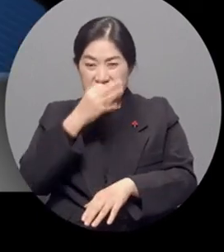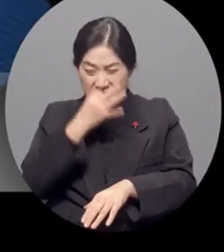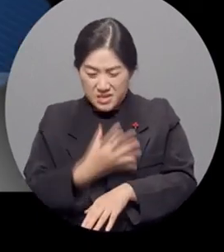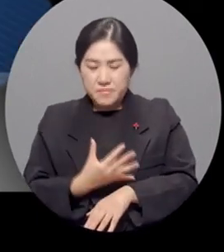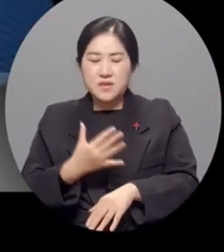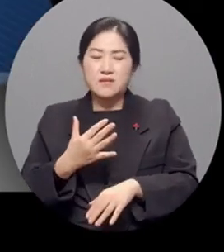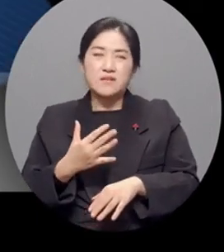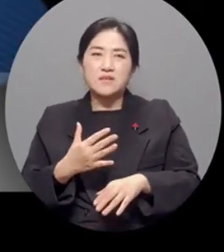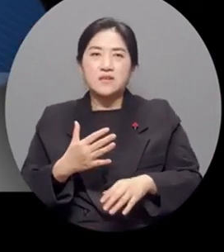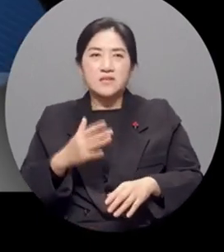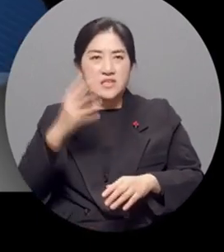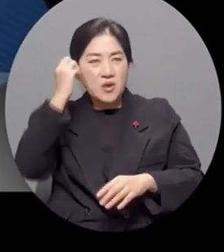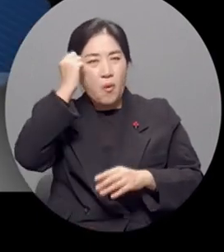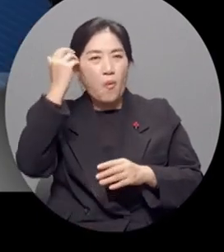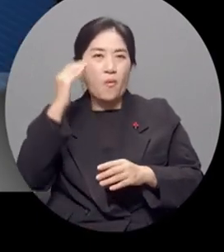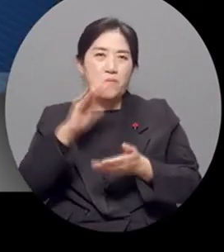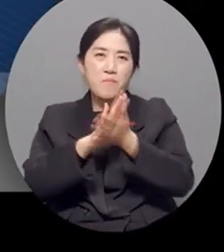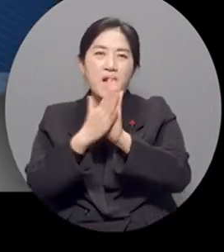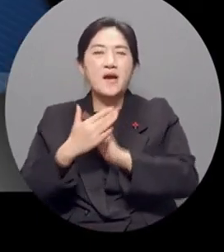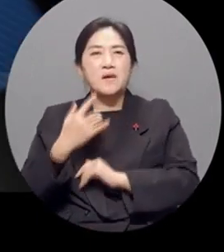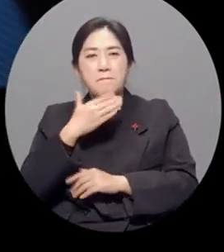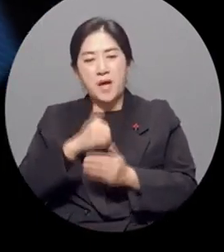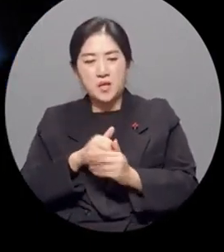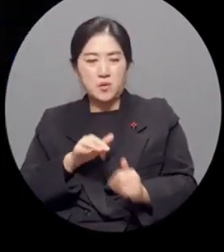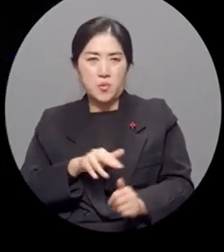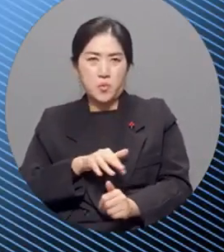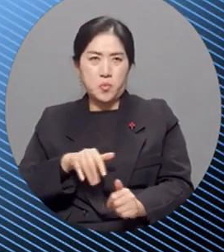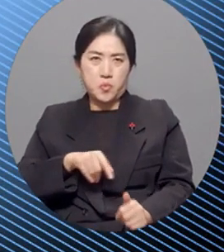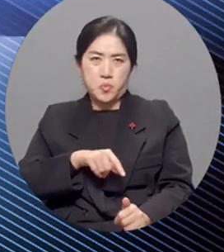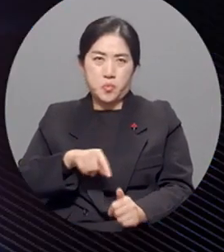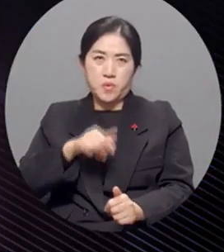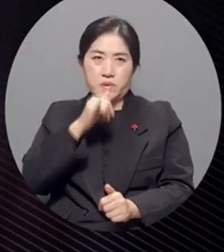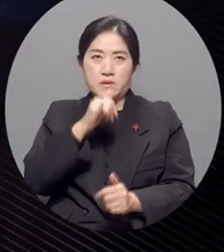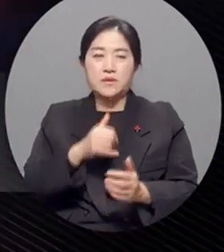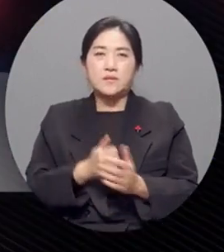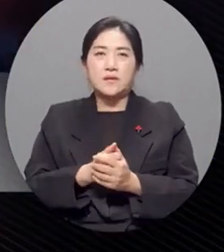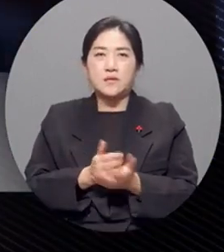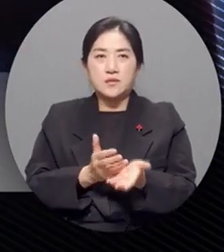수능만 잘 보면 힘든 기억은 미화된다는 말을 반복적으로 하며 김 씨를 회유한